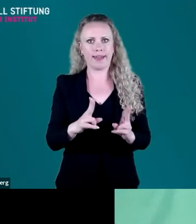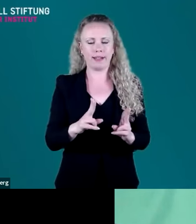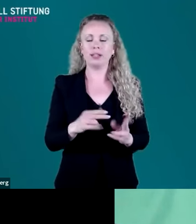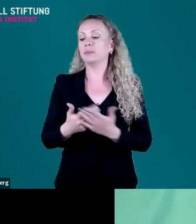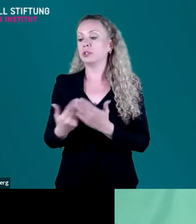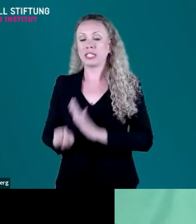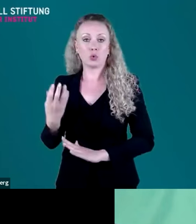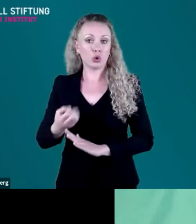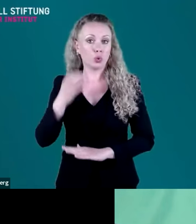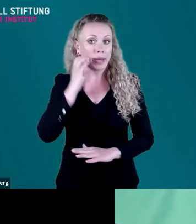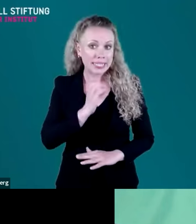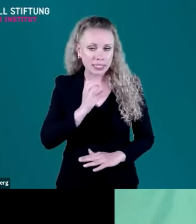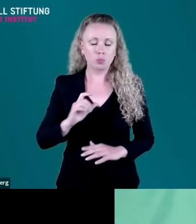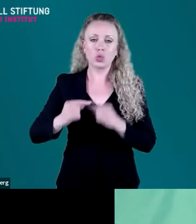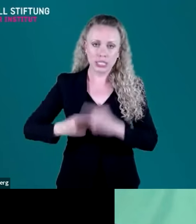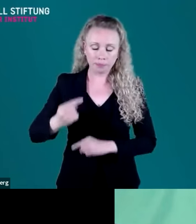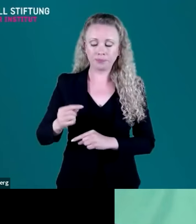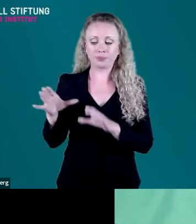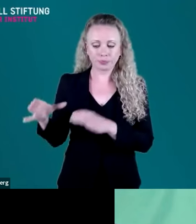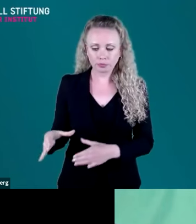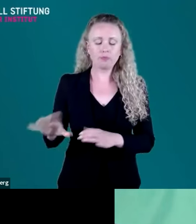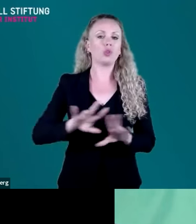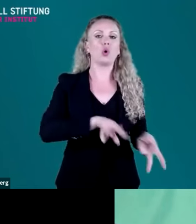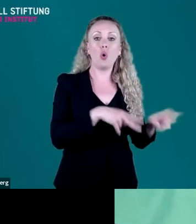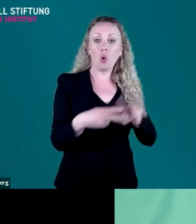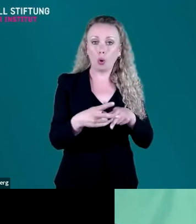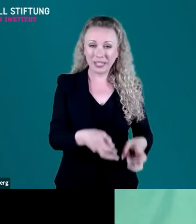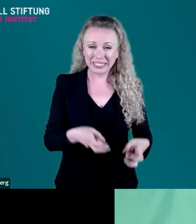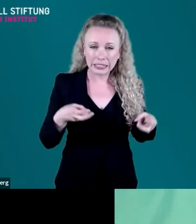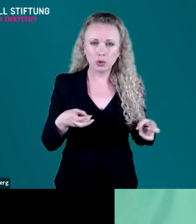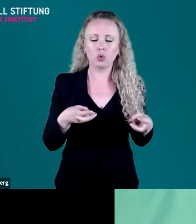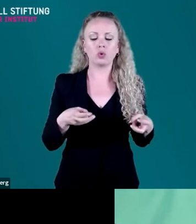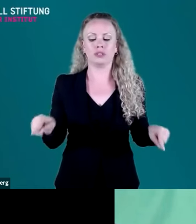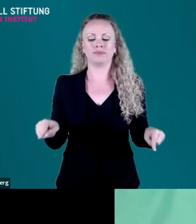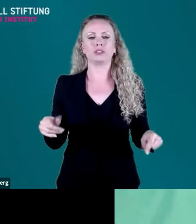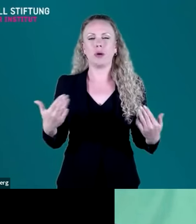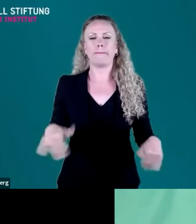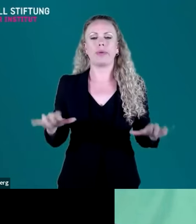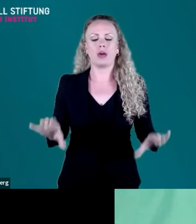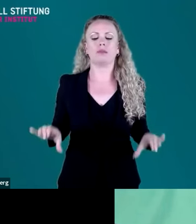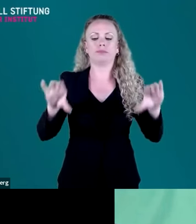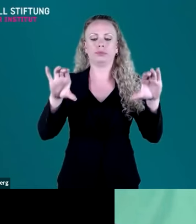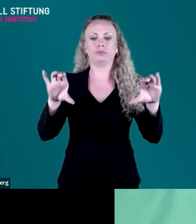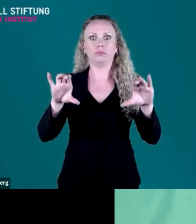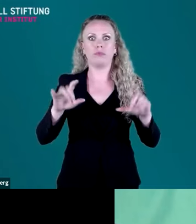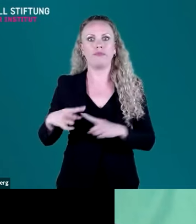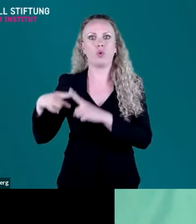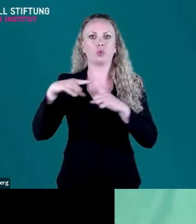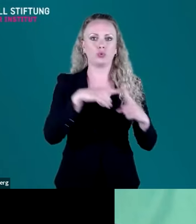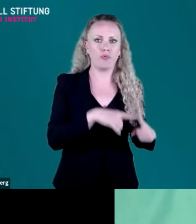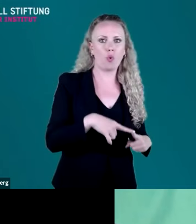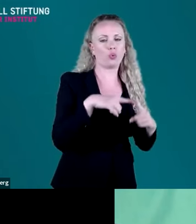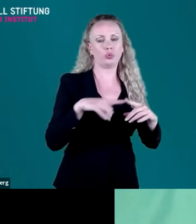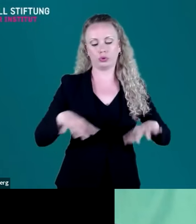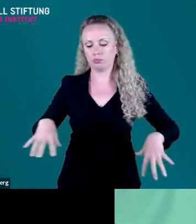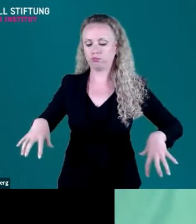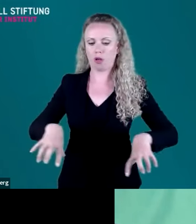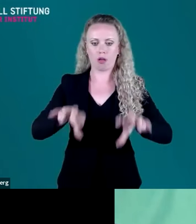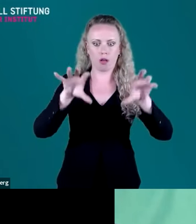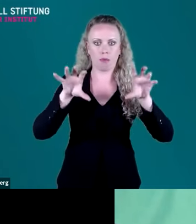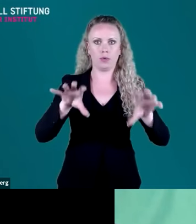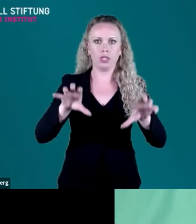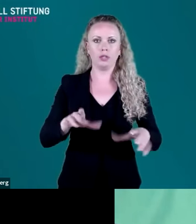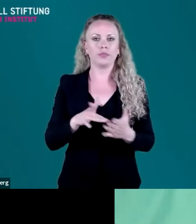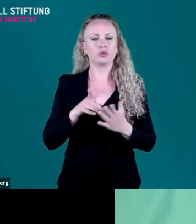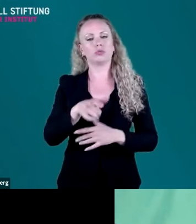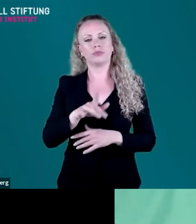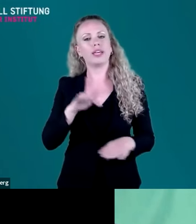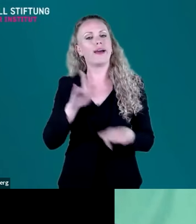und Umerziehung, die würden dann sehr viel stärker in den Mittelpunkt gerückt werden von so einer generellen Antidiskriminierungssprache,